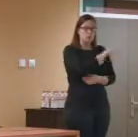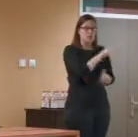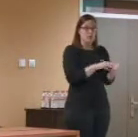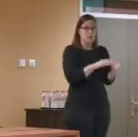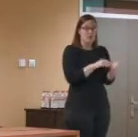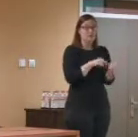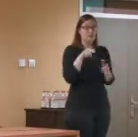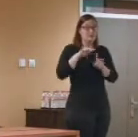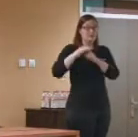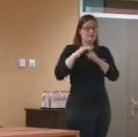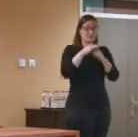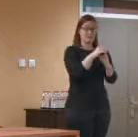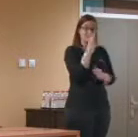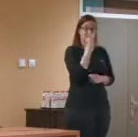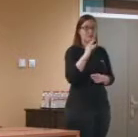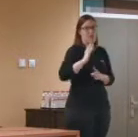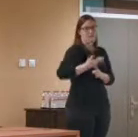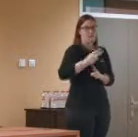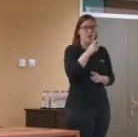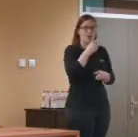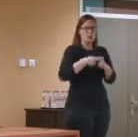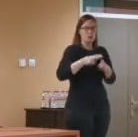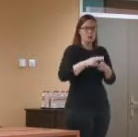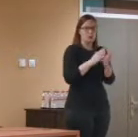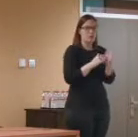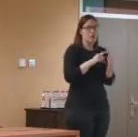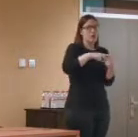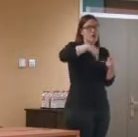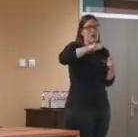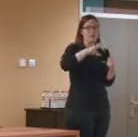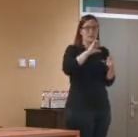afectan a políticos valencianos, caso Naseiro, a Eduardo Zaplana y muchos otros,